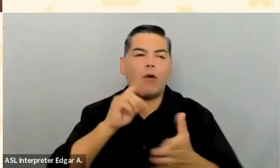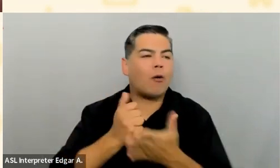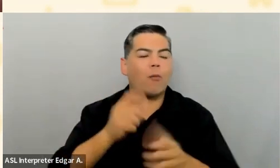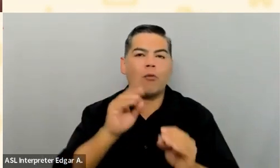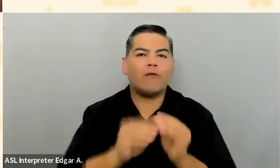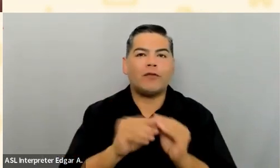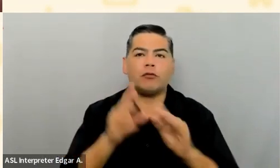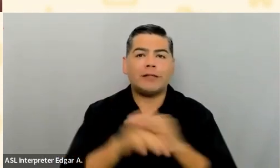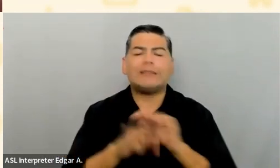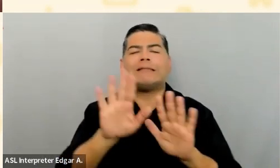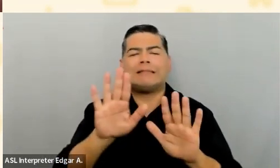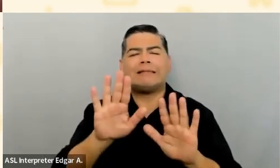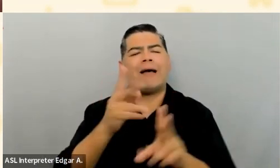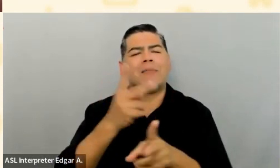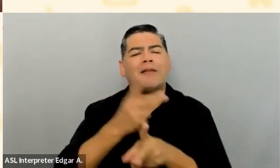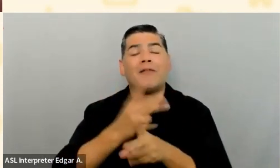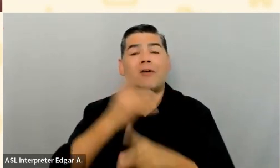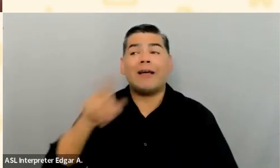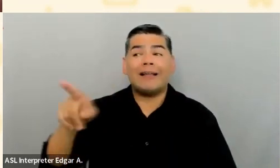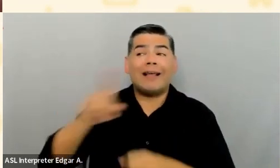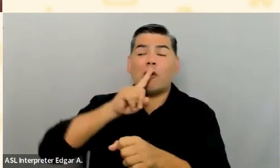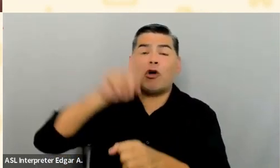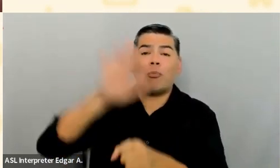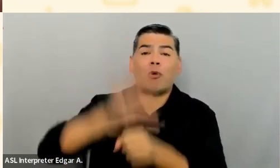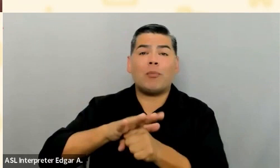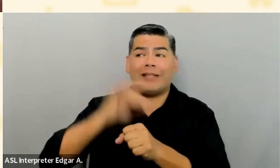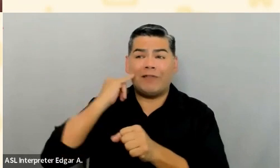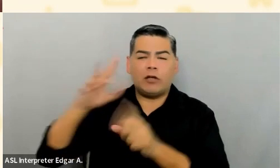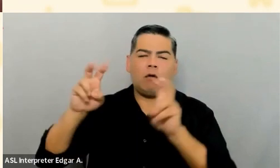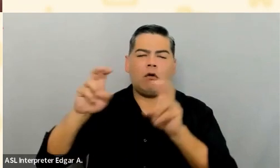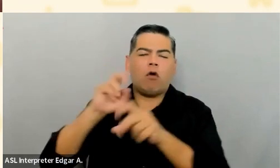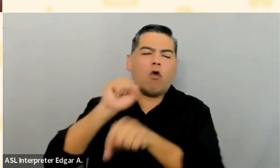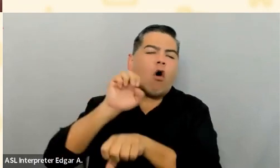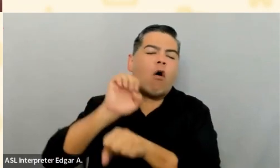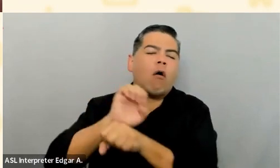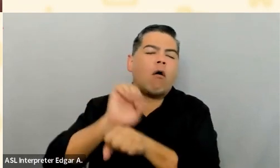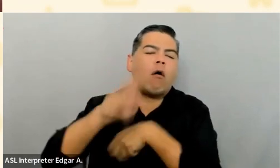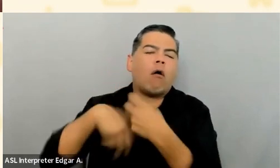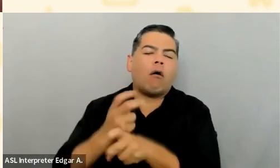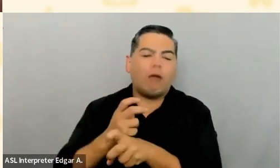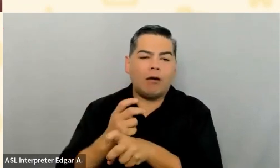ten cuidado con lo que prometen. Si hacen el trabajo duro por ti, podrías terminar